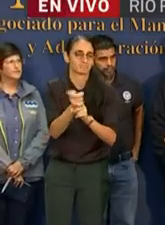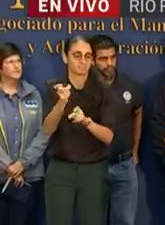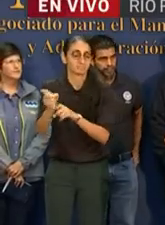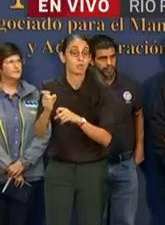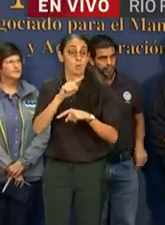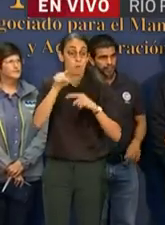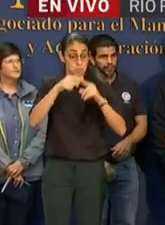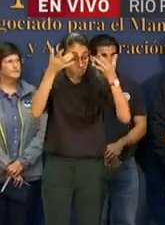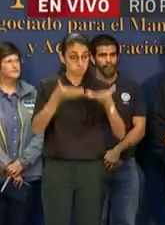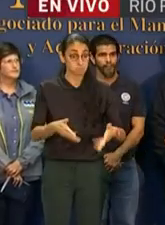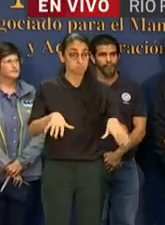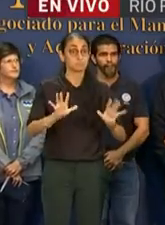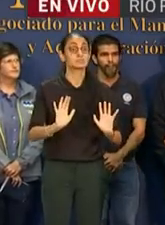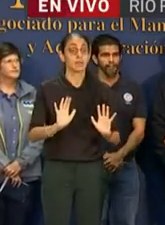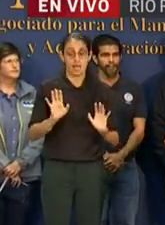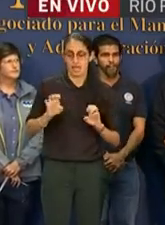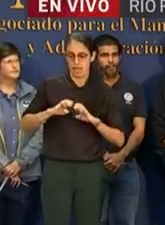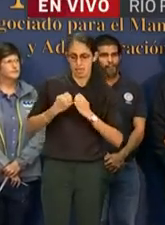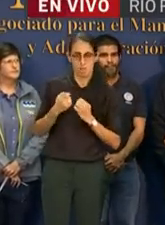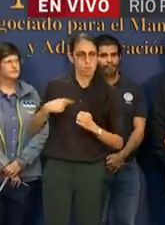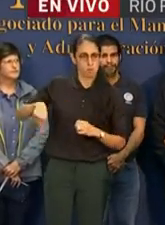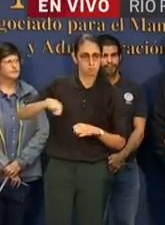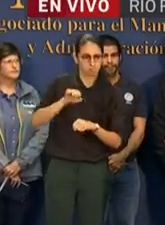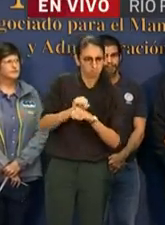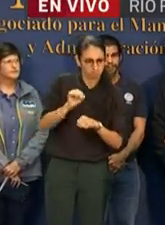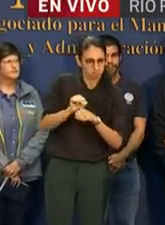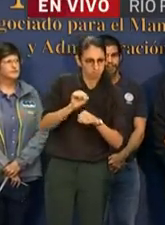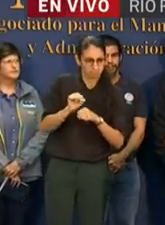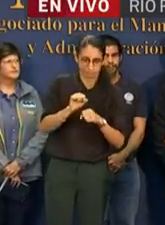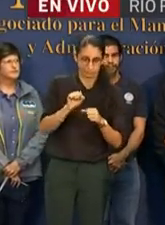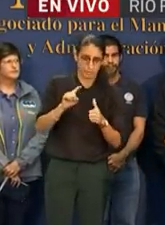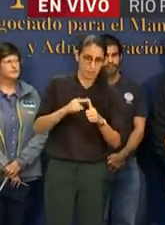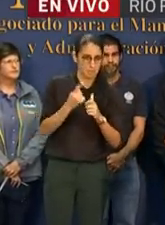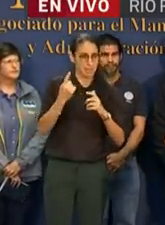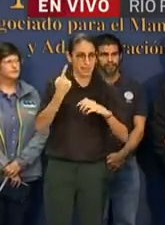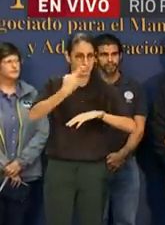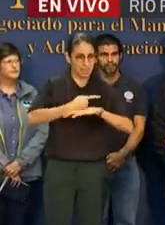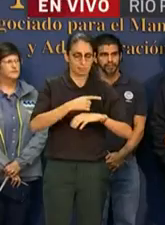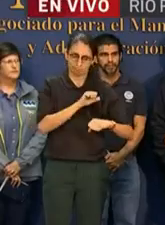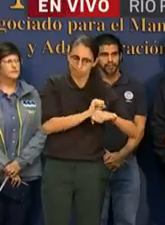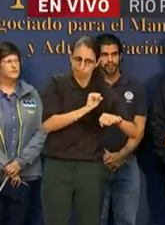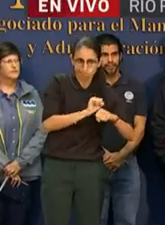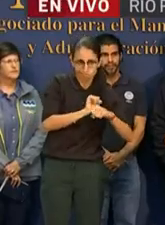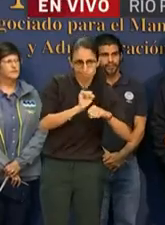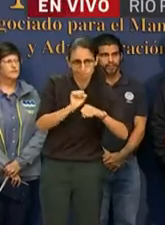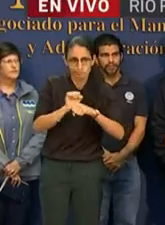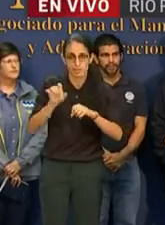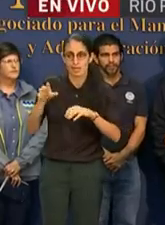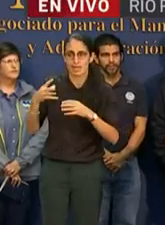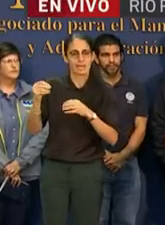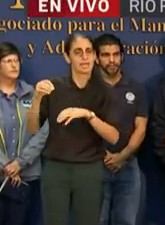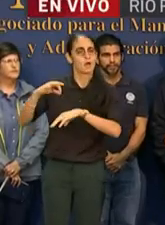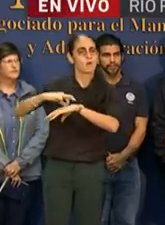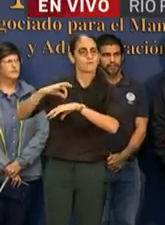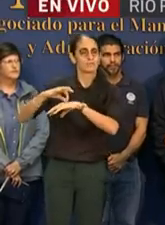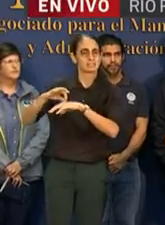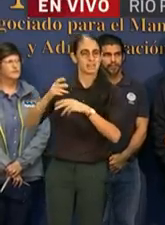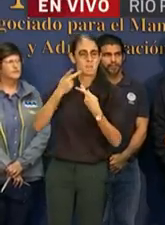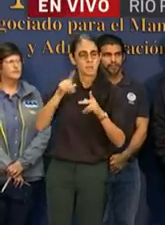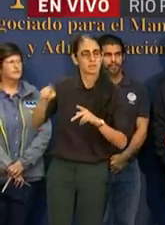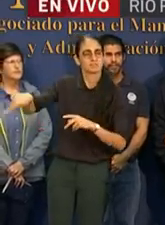PARA EVITAR ACCIDENTES. TENEMOS